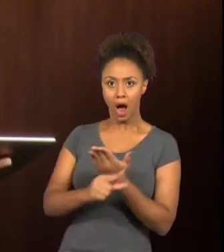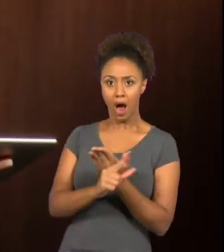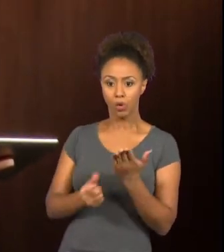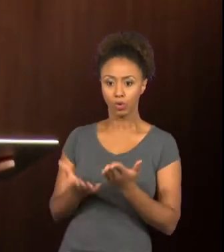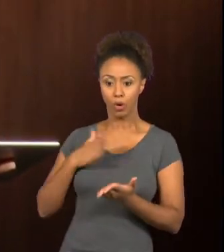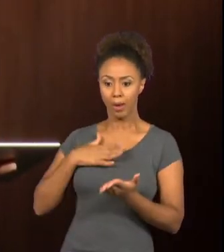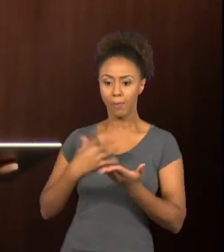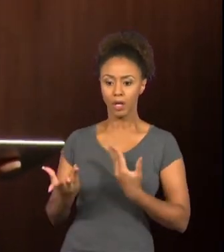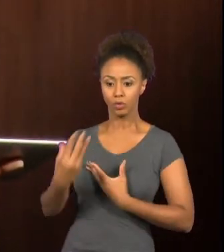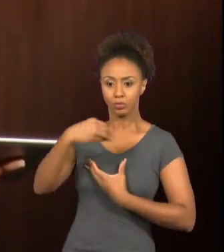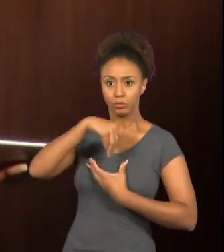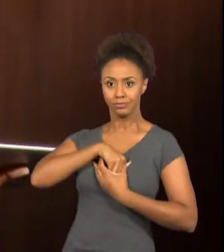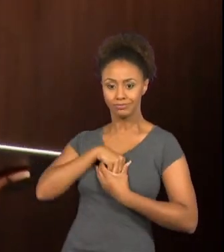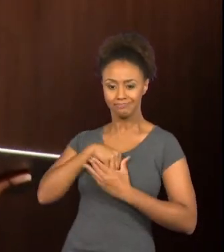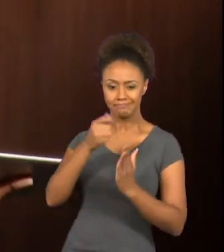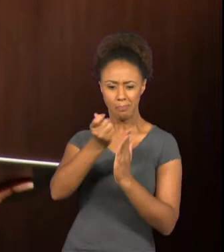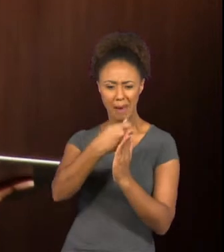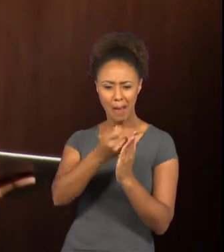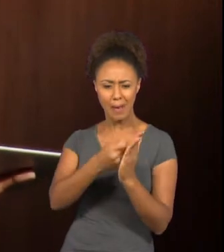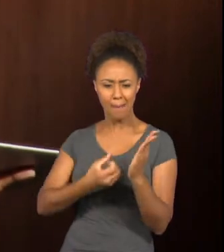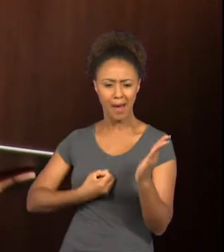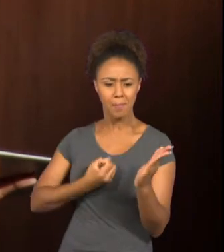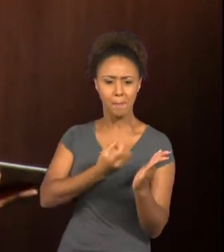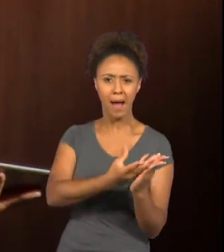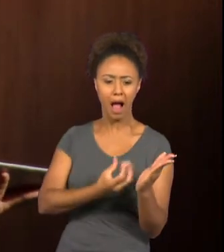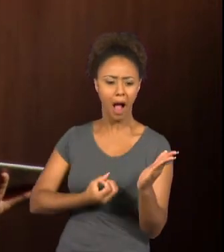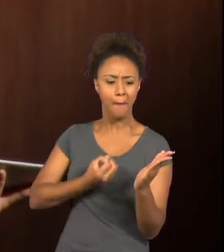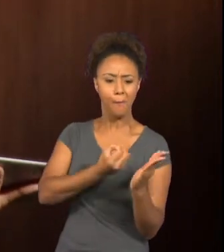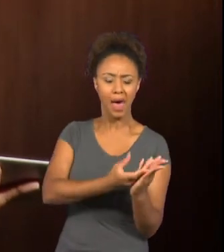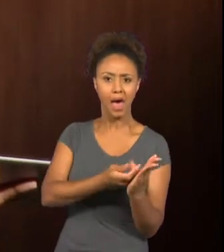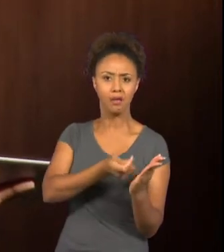NÃO SÓ UMA VISÃO DE FORA QUE SERIA UMA VISÃO MAIS